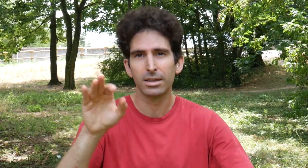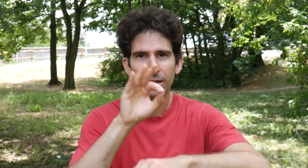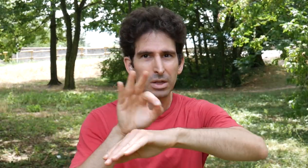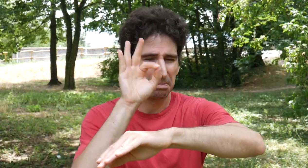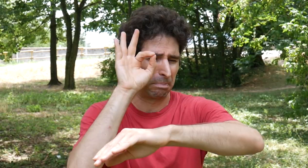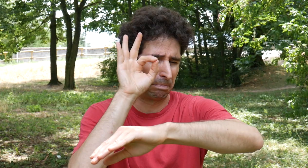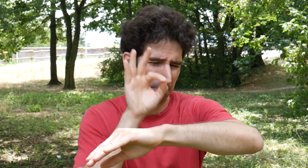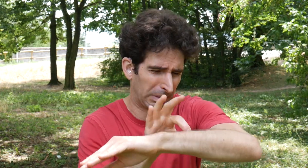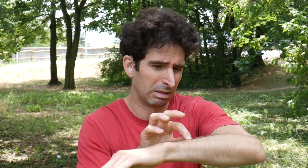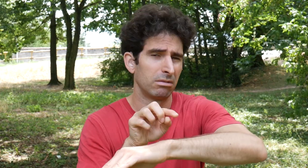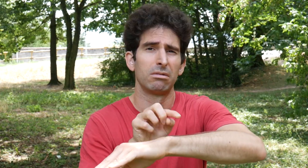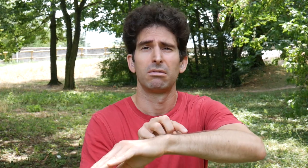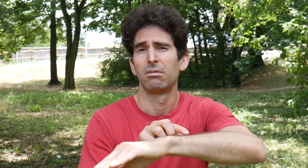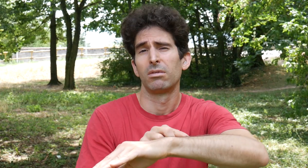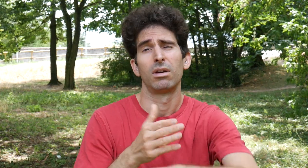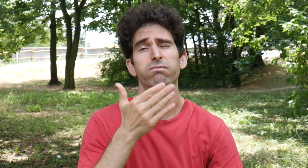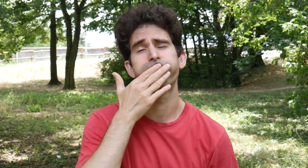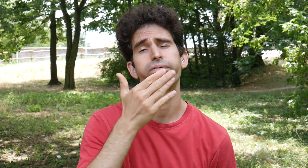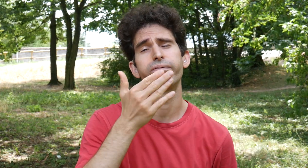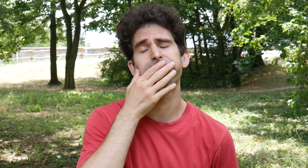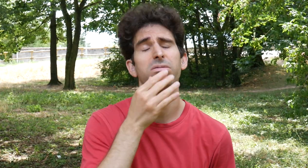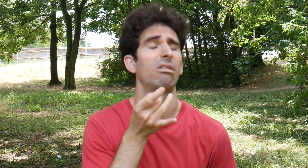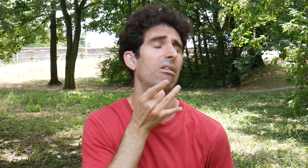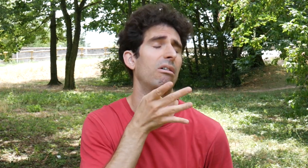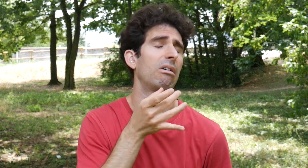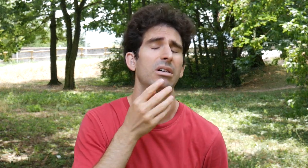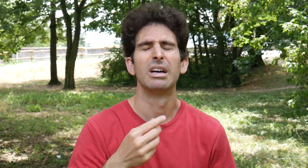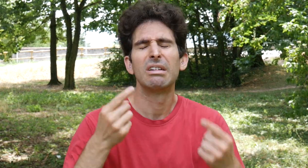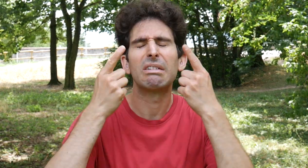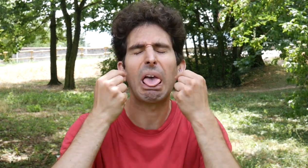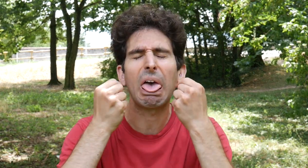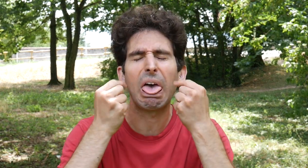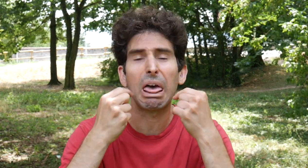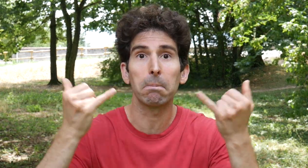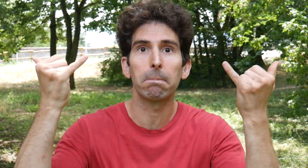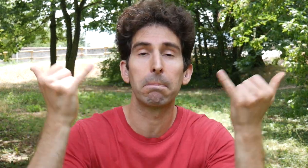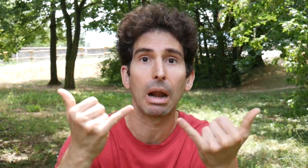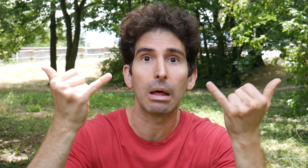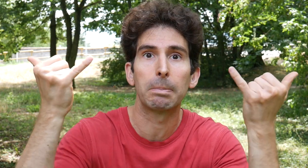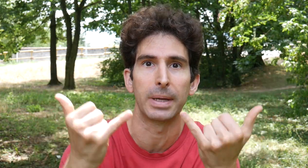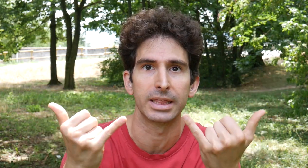tu te ferais piquer, ce n'est rien du tout et ce n'est pas la peine de pleurer.